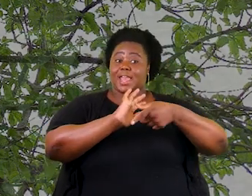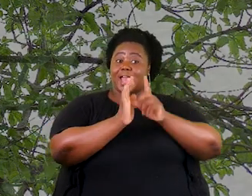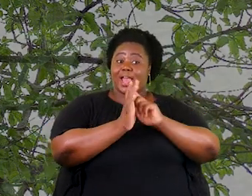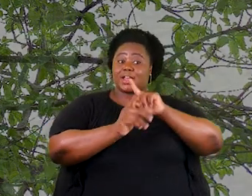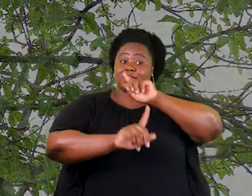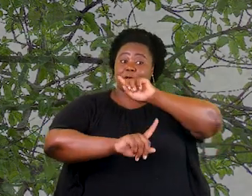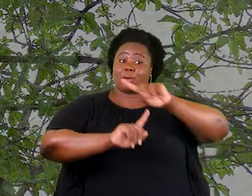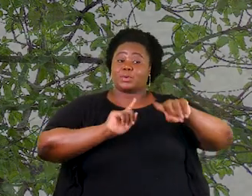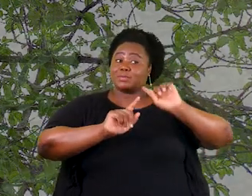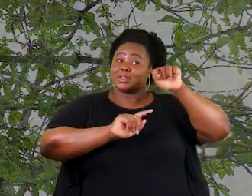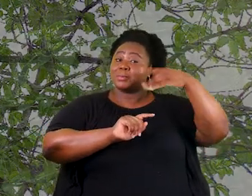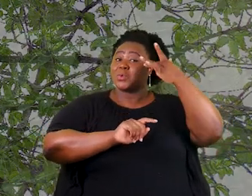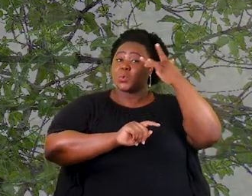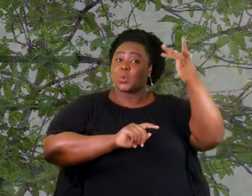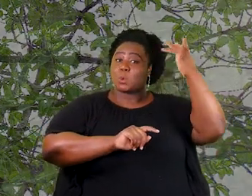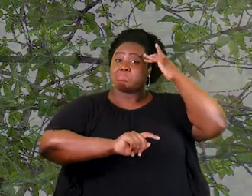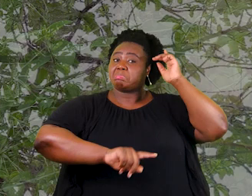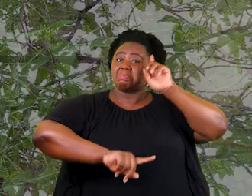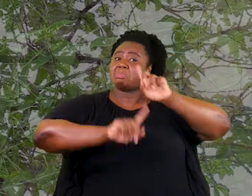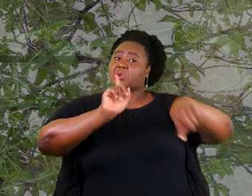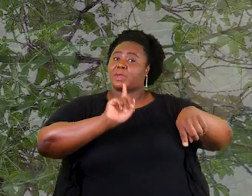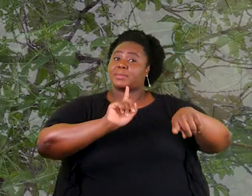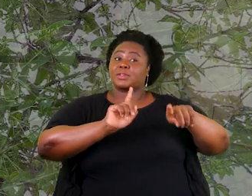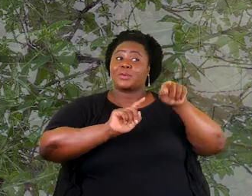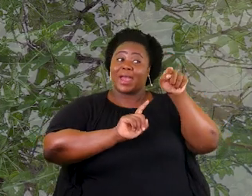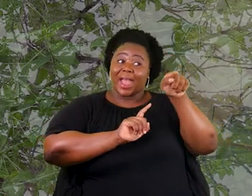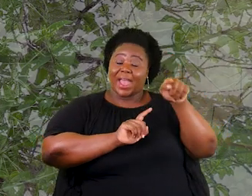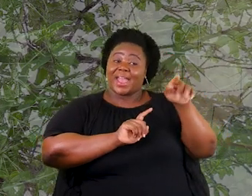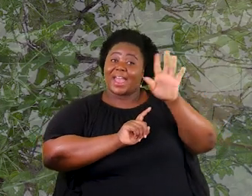depois que me tornei adulta aquela criança de beira de rio